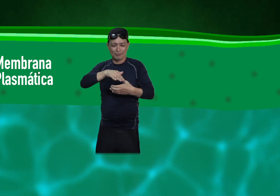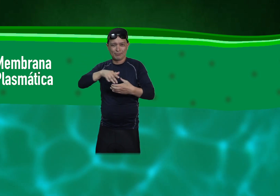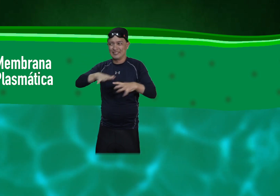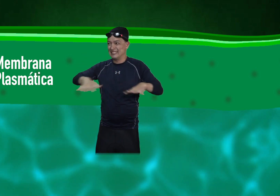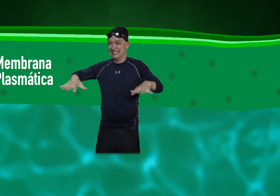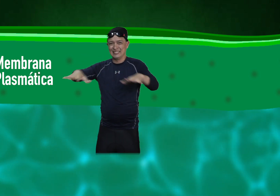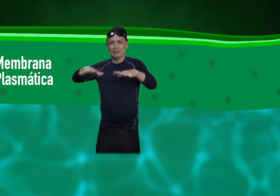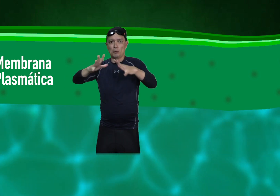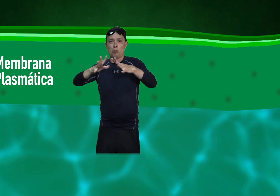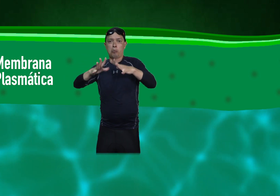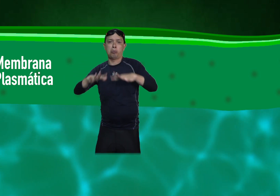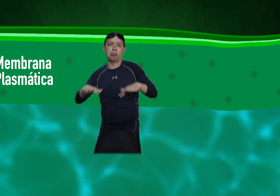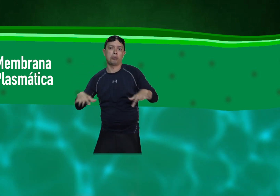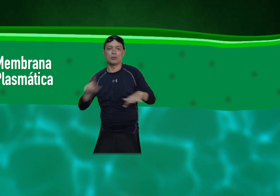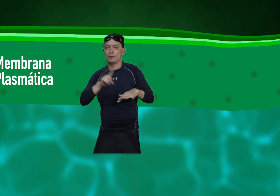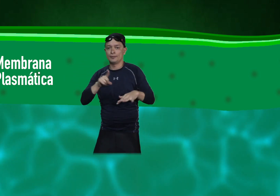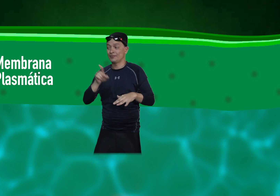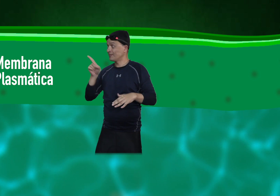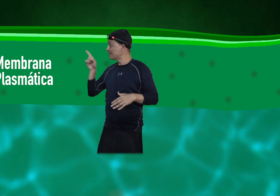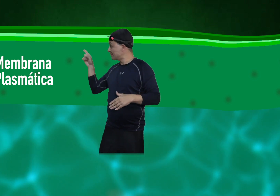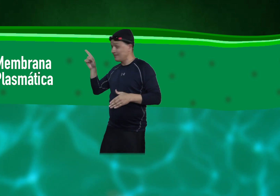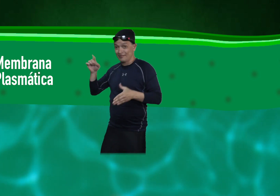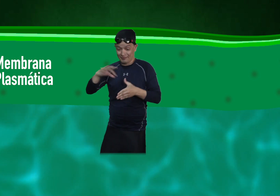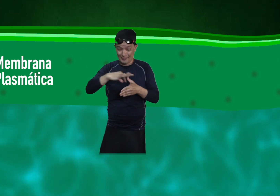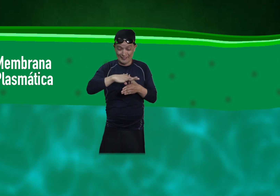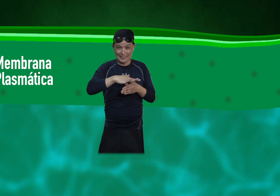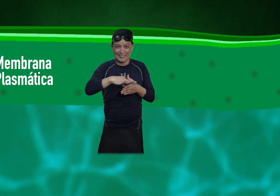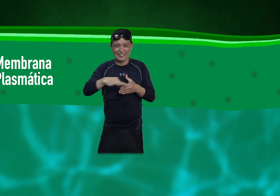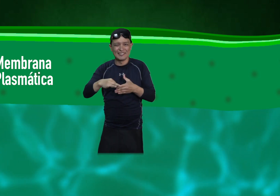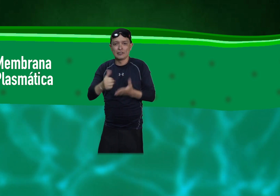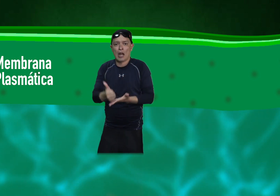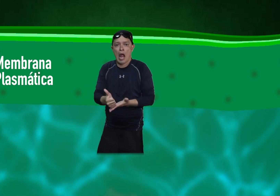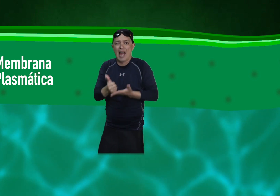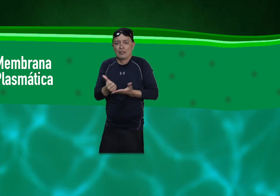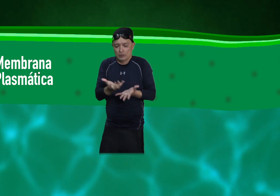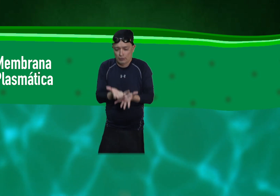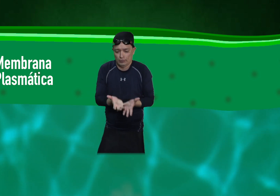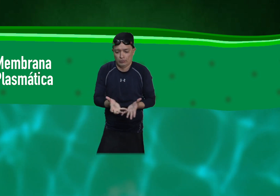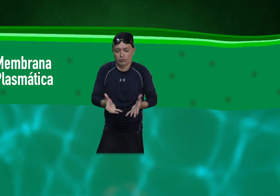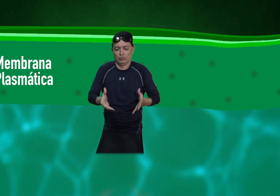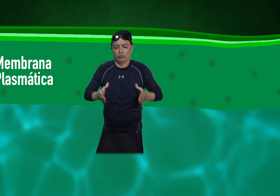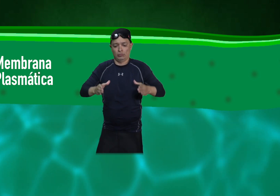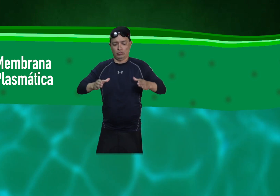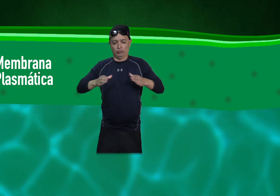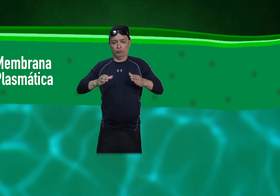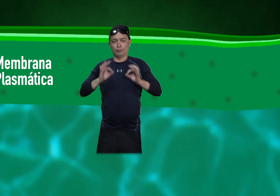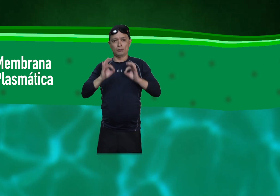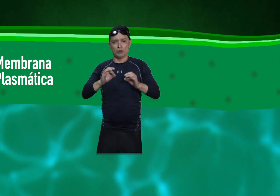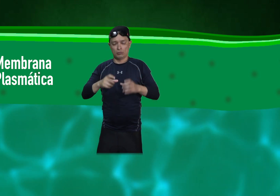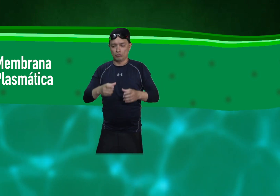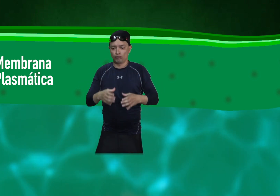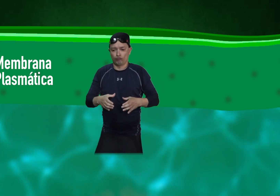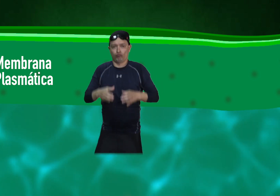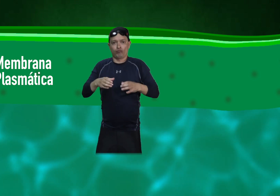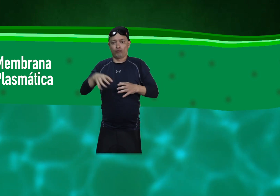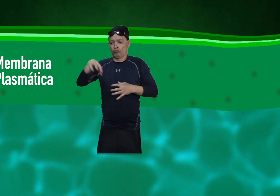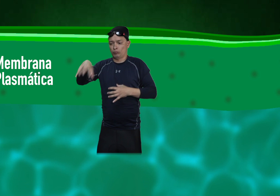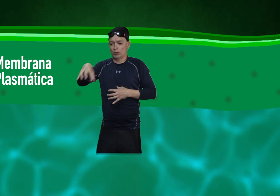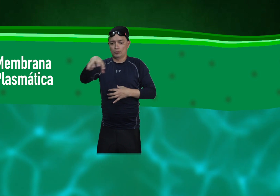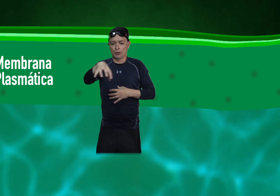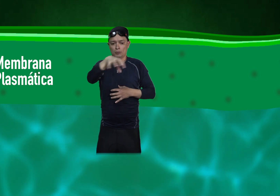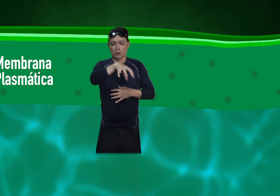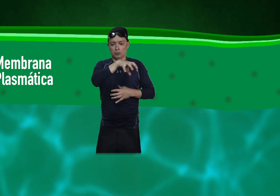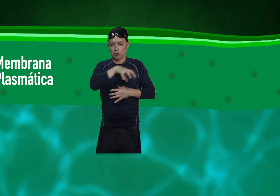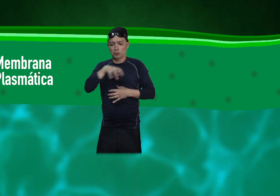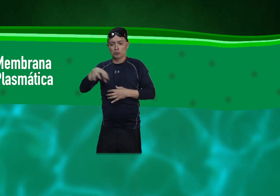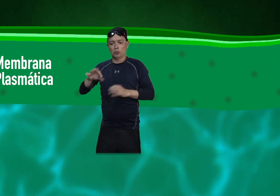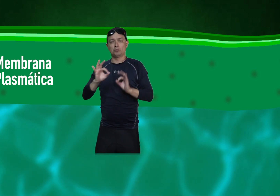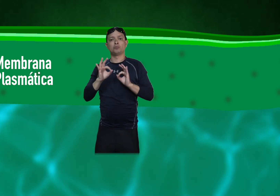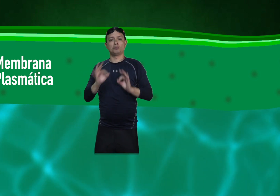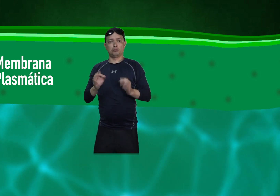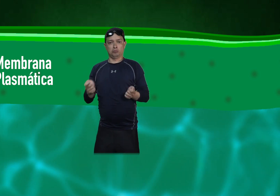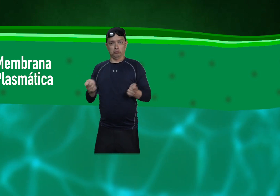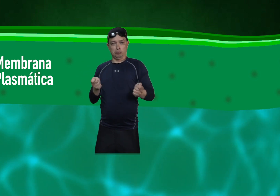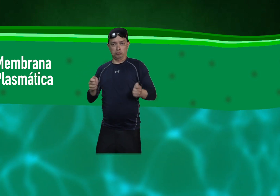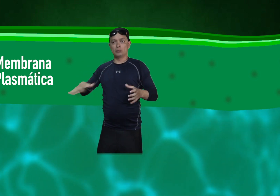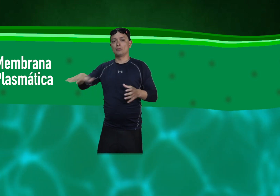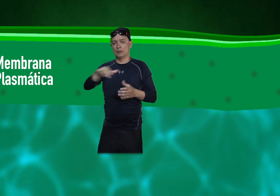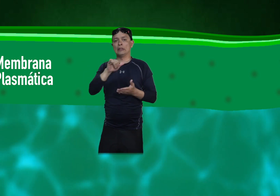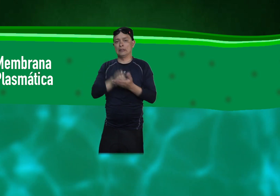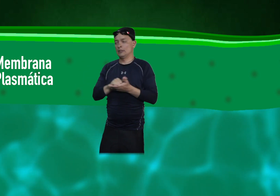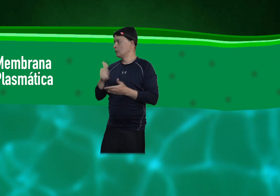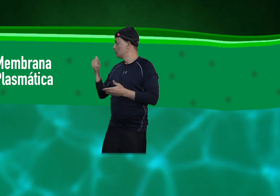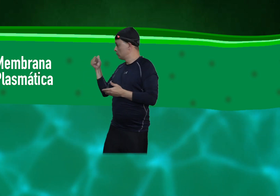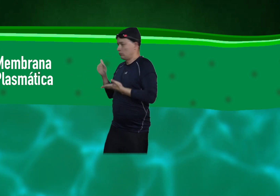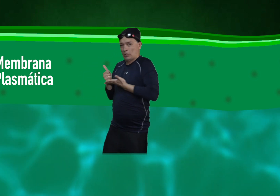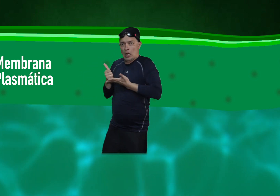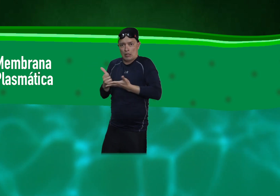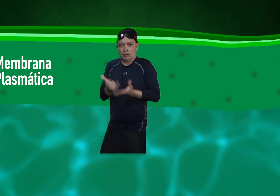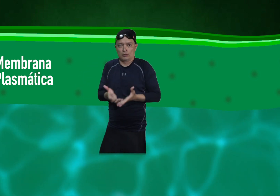que es el que permite que cada parte se encuentre en su lugar, da soporte a la célula.